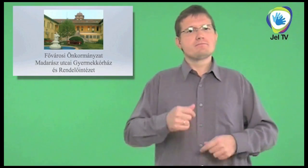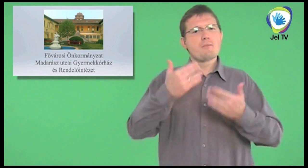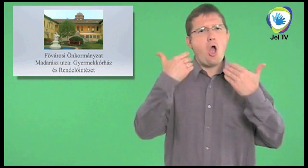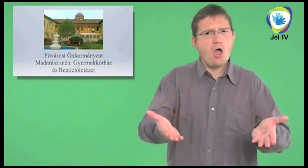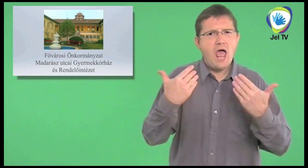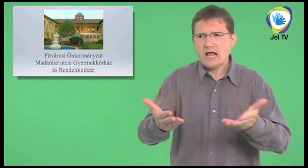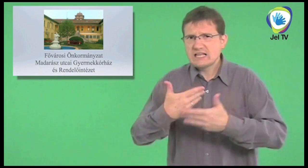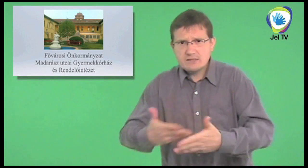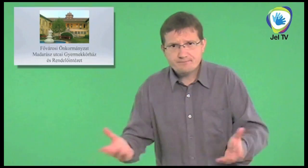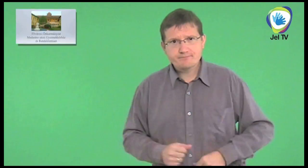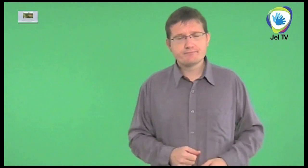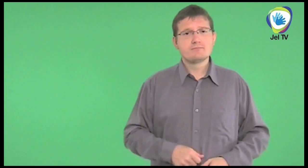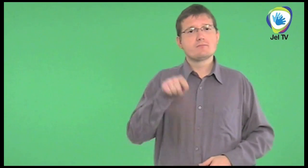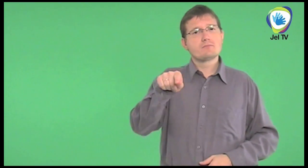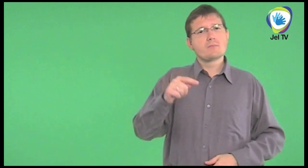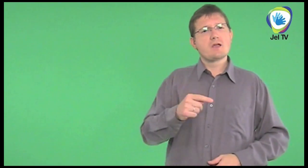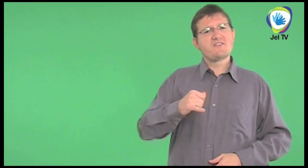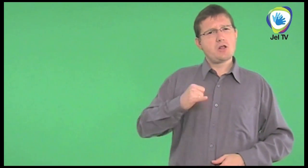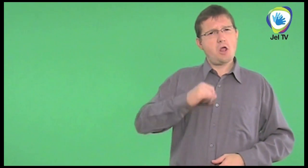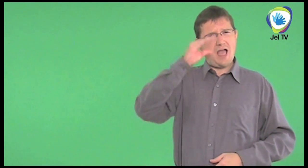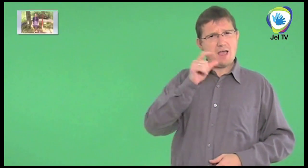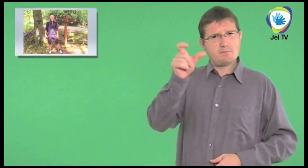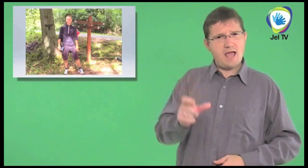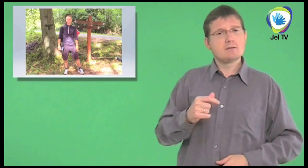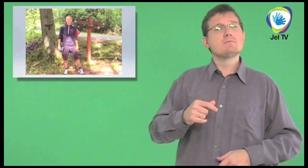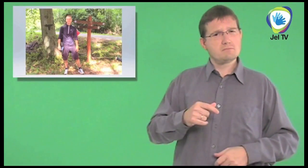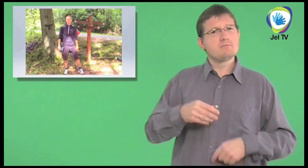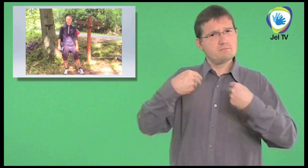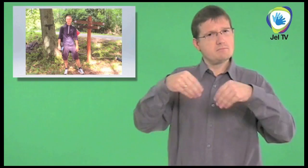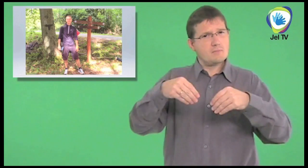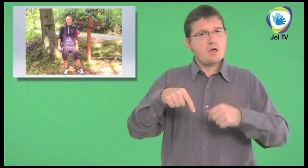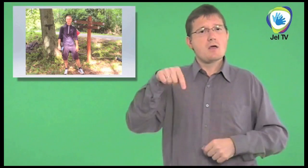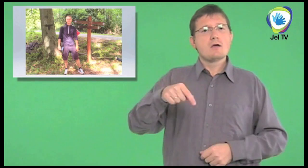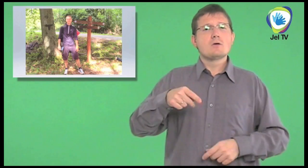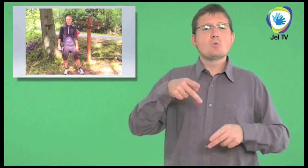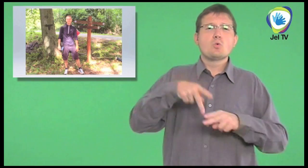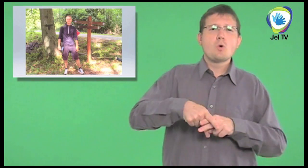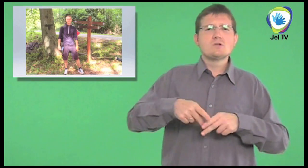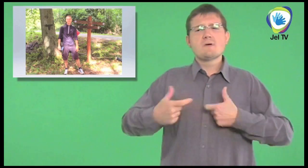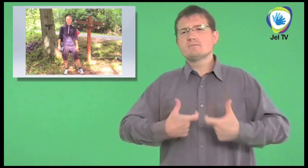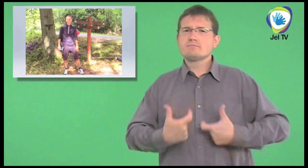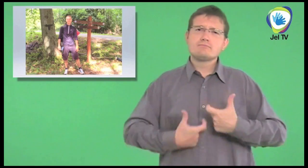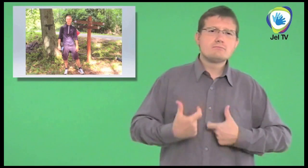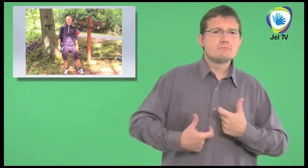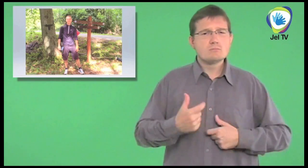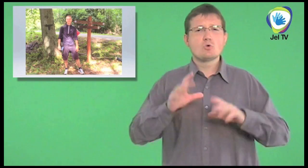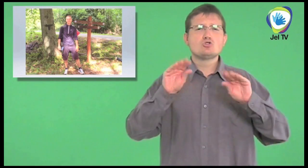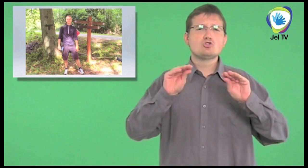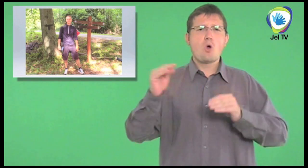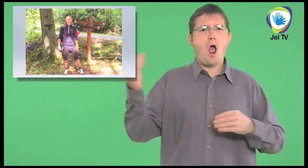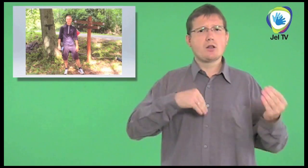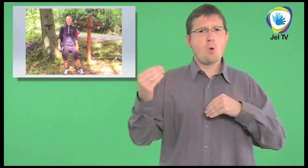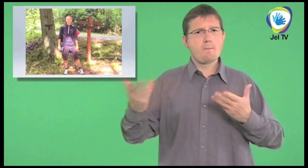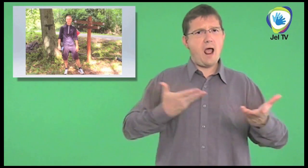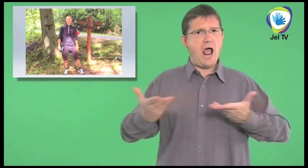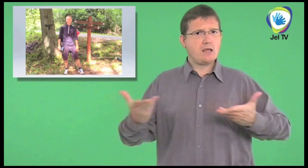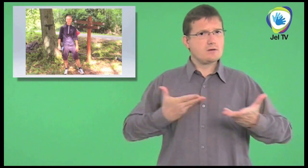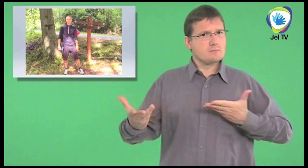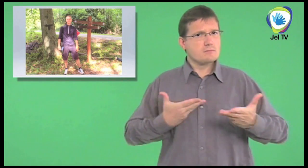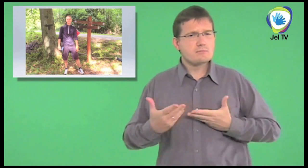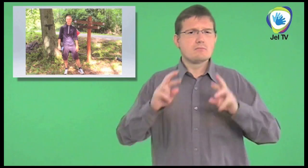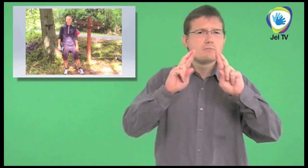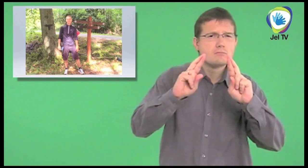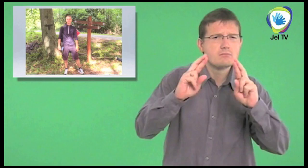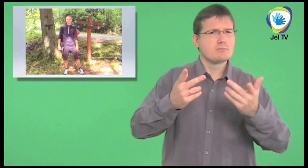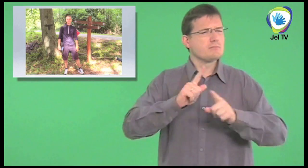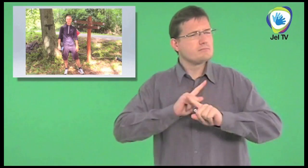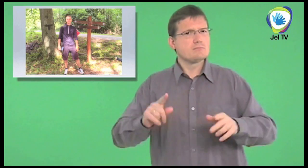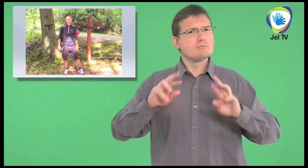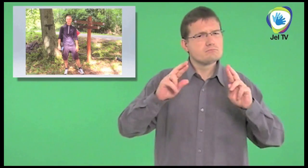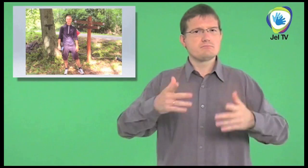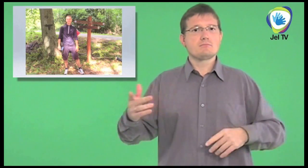Ajándékokat is osztottak. A fiatalember elmesélte, hogy útközben sok adományt és biztatást kapott.